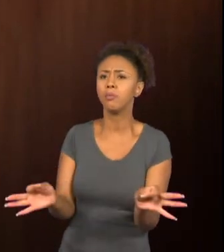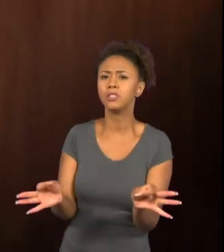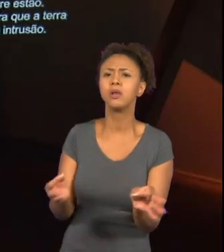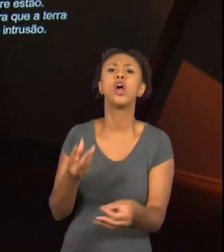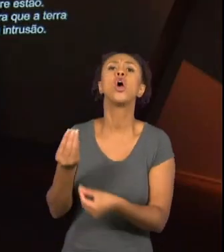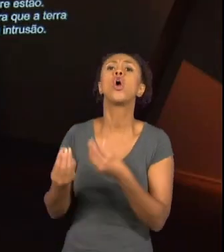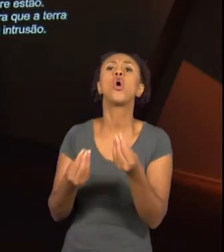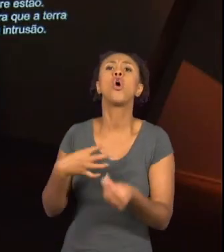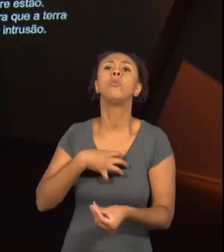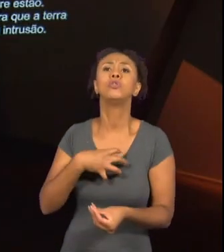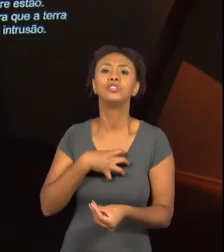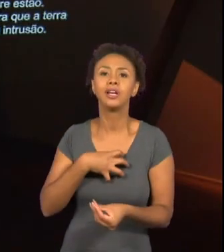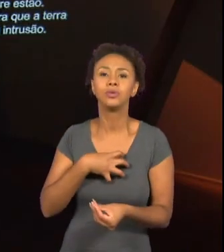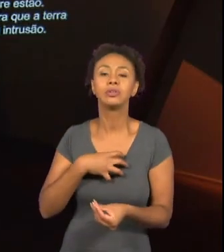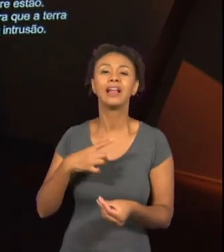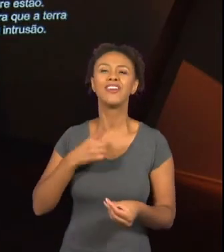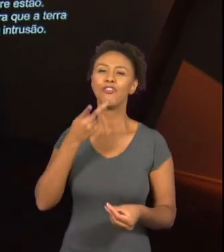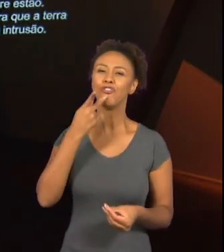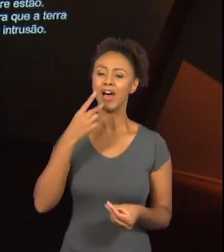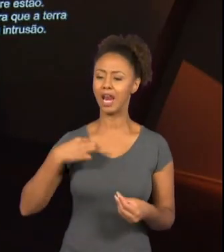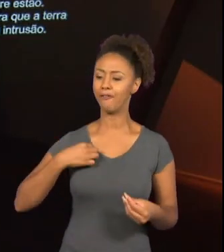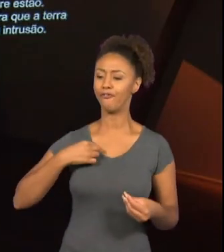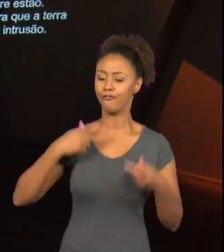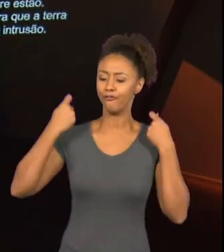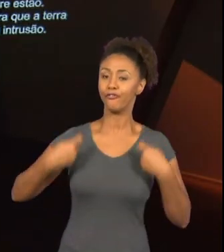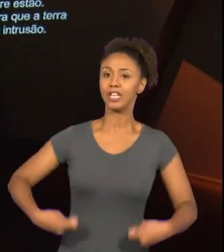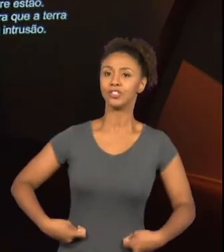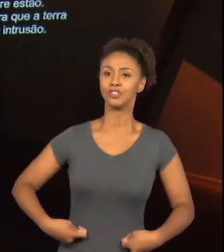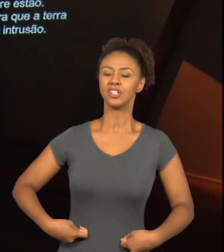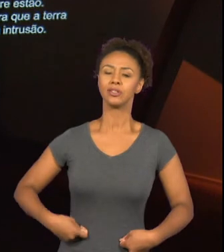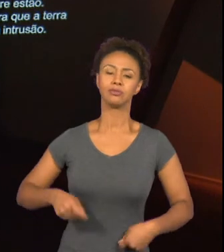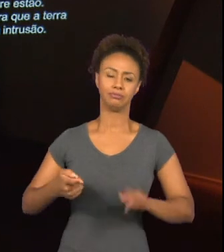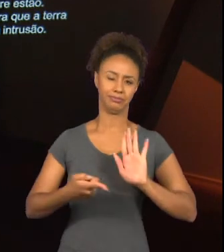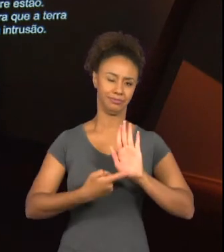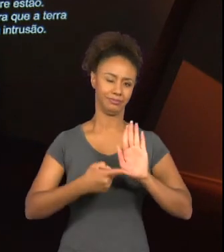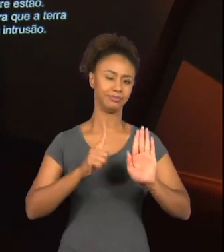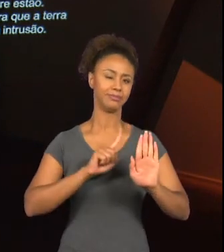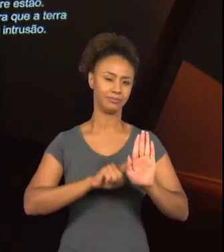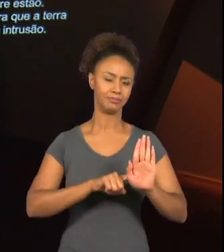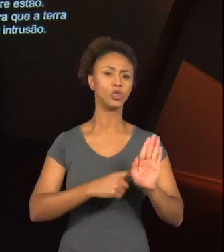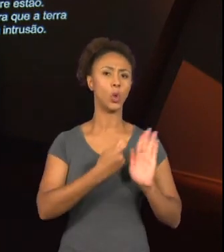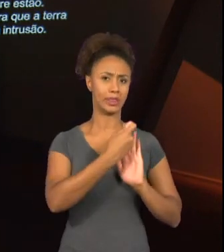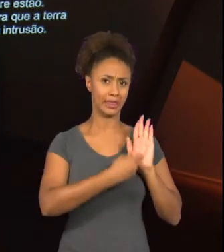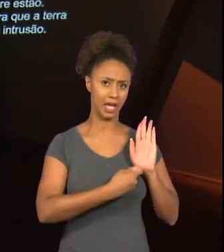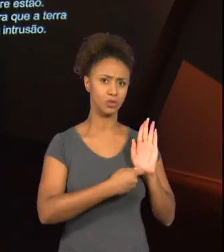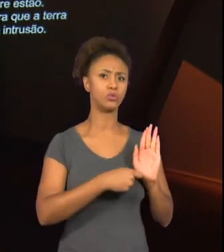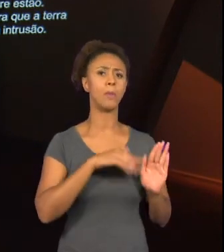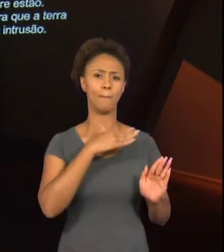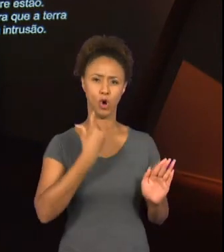VESTIDOS – É UMA METÁFORA QUE ELE TAMBÉM EMPREGA EM "MORTE E VIDA SEVERINA" – ELES NÃO VÊM